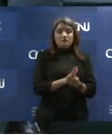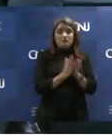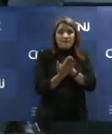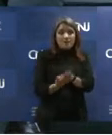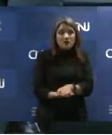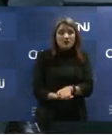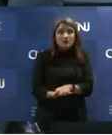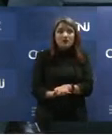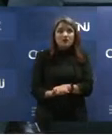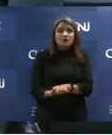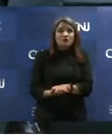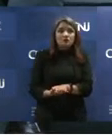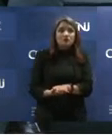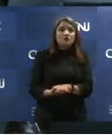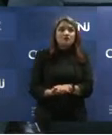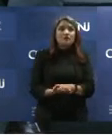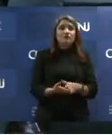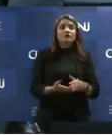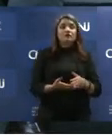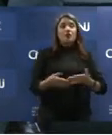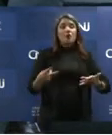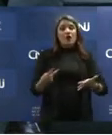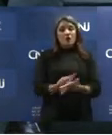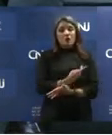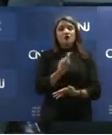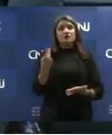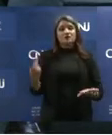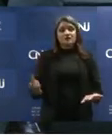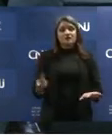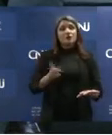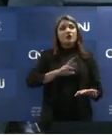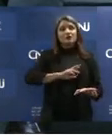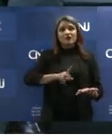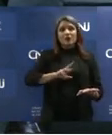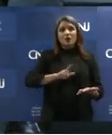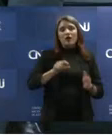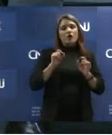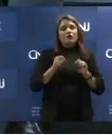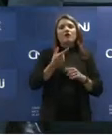torna se a realçar não decorreu de ato de vontade da reclamada. Fechou aspas.